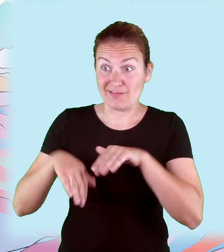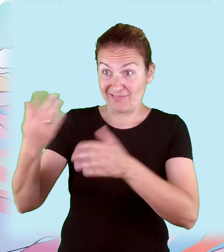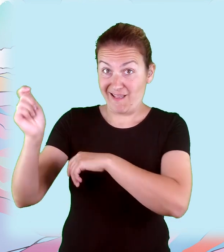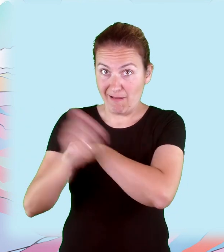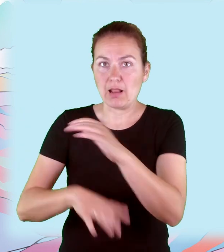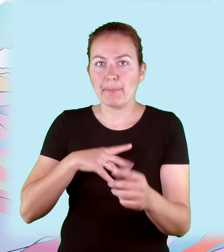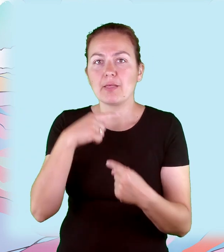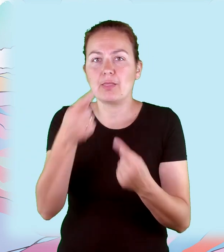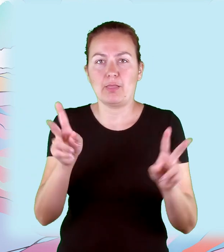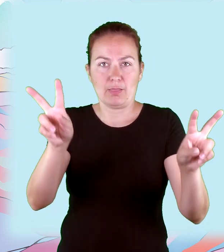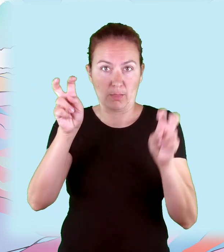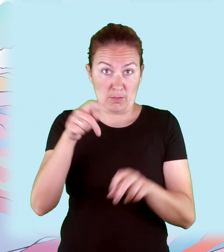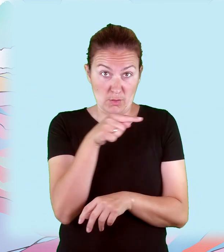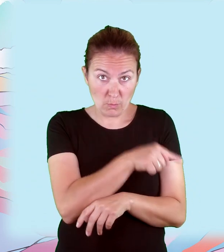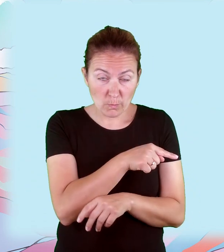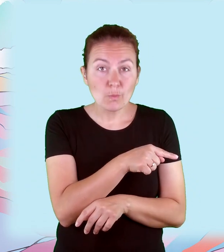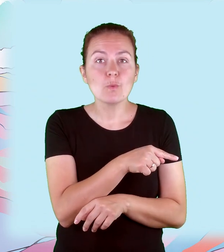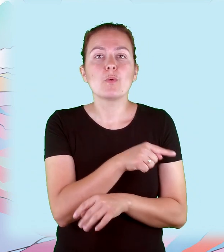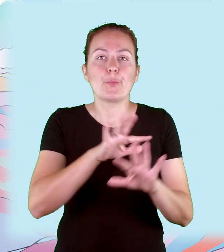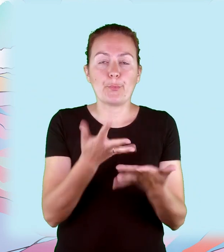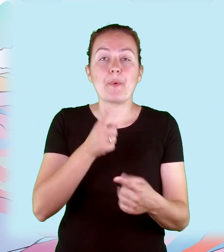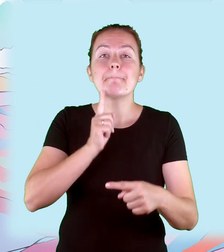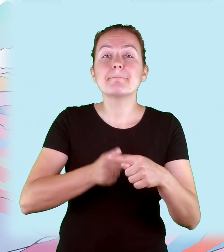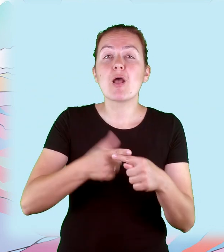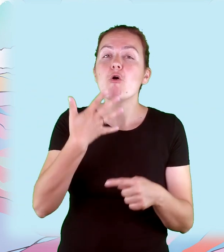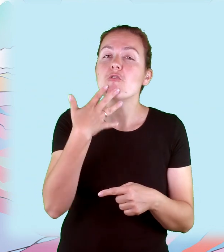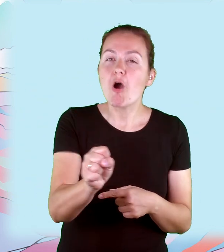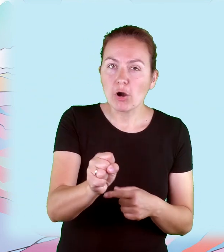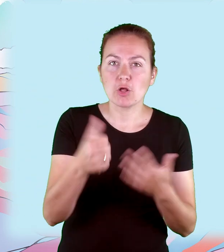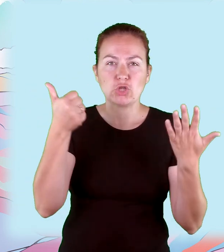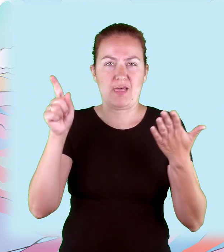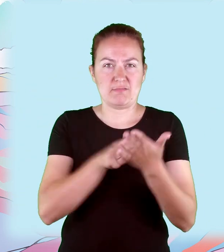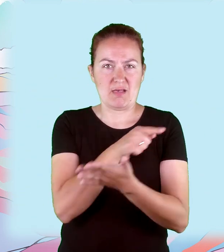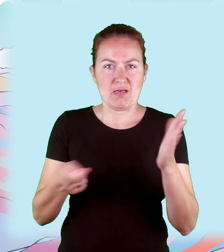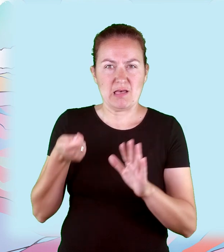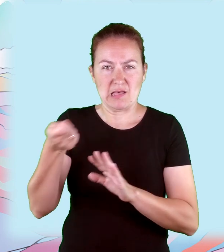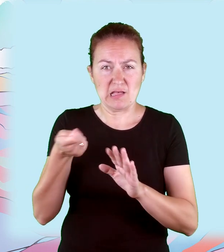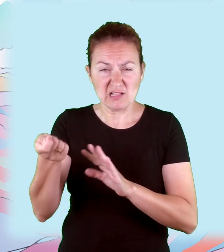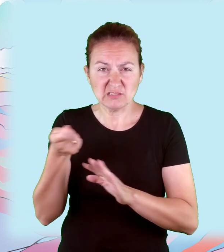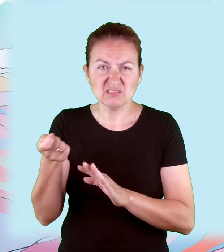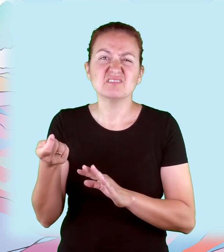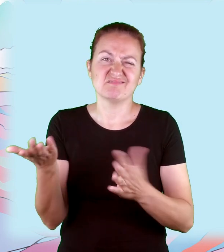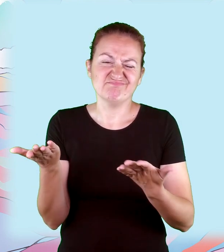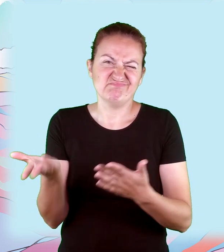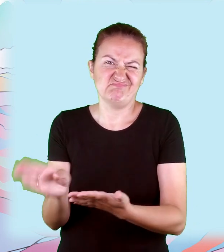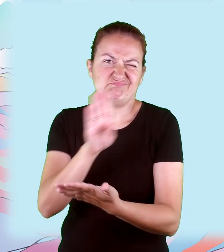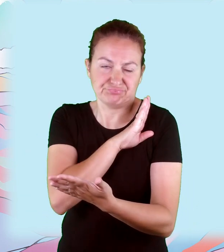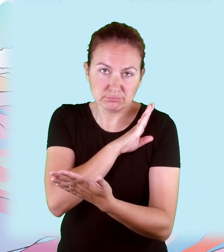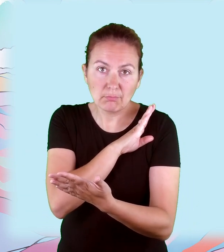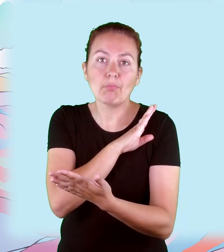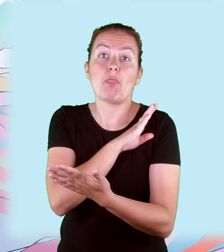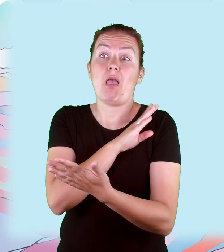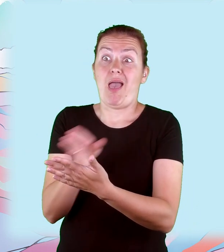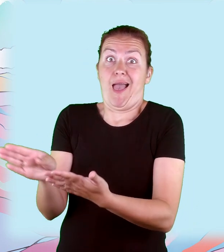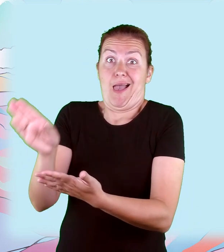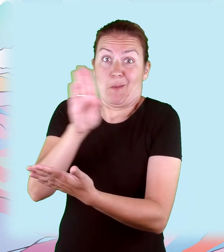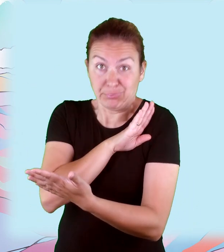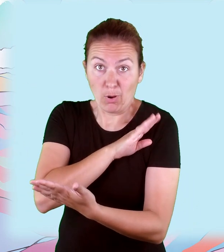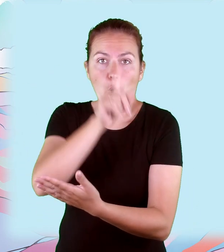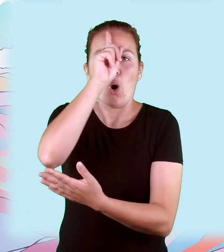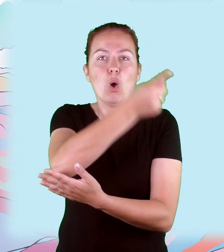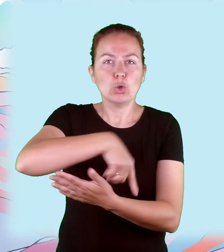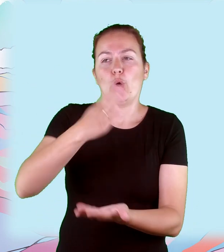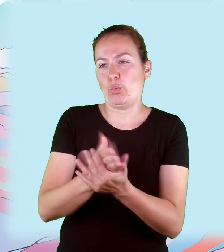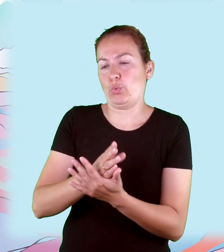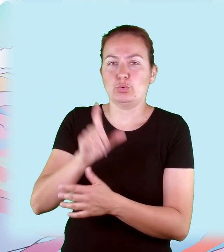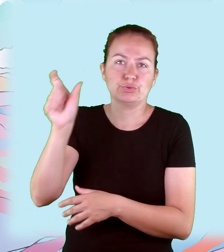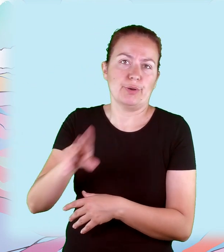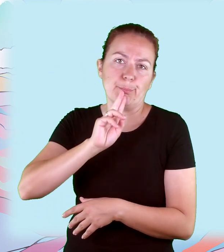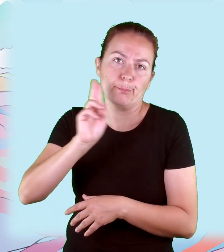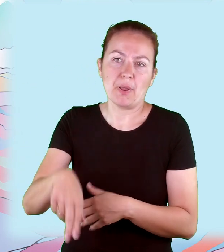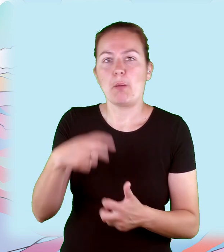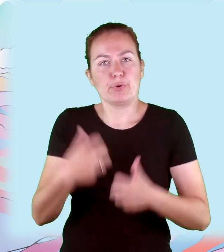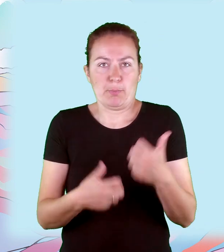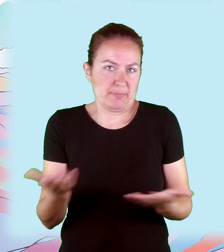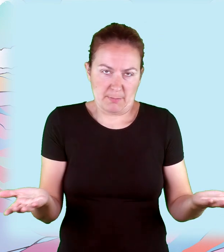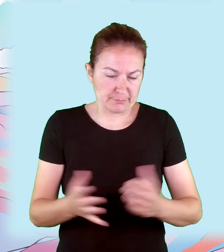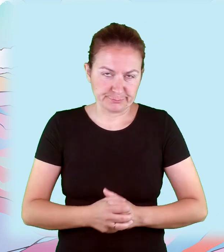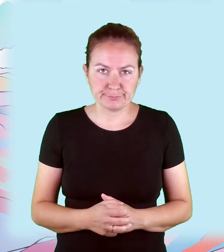Kiedy mówiono “pal go sześć” (sześć razy dotykano go gorącym metalem) zazwyczaj ten zły człowiek umierał, a ludzie nie musieli się nim już przejmować.